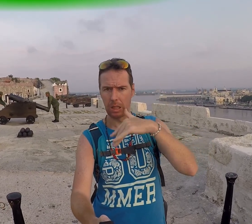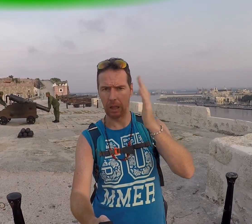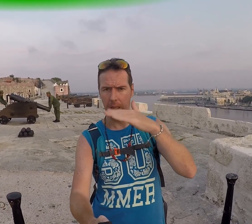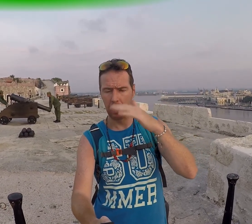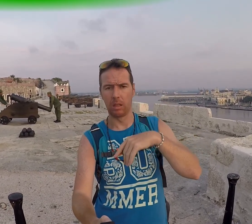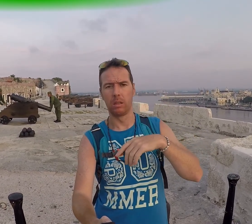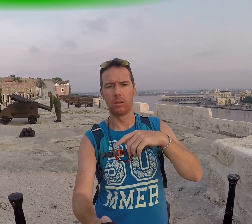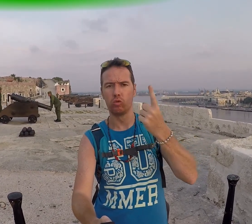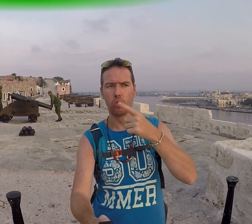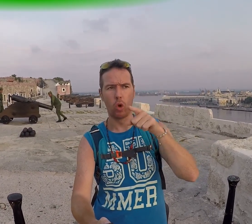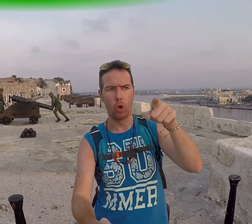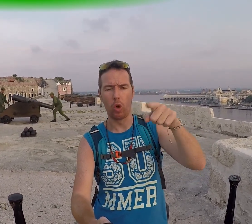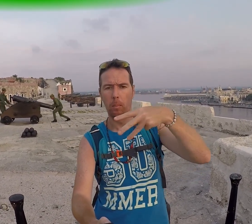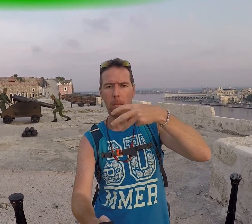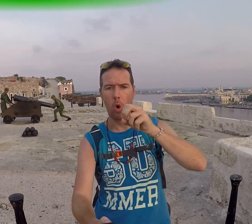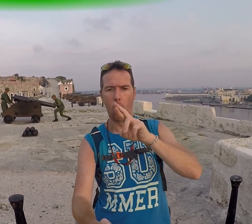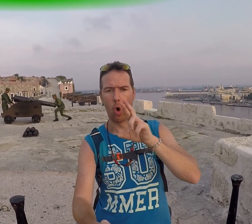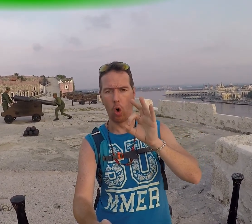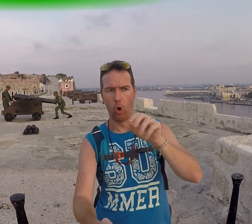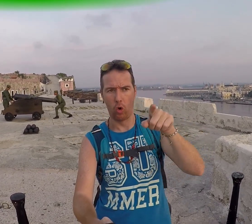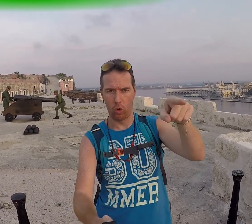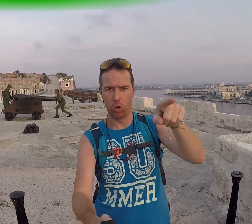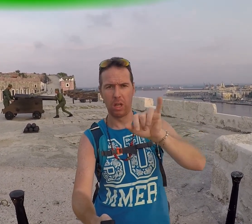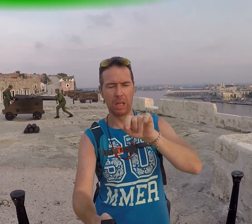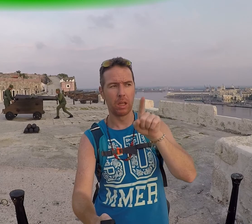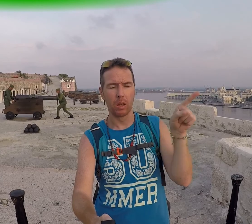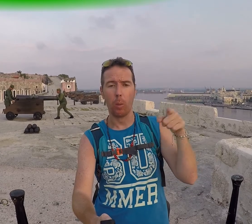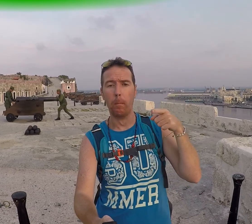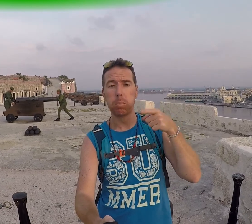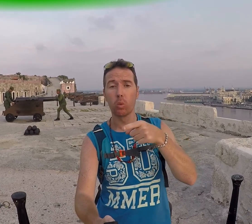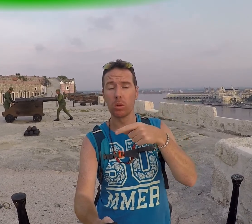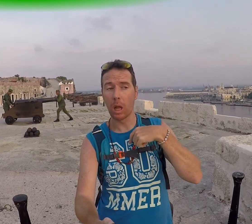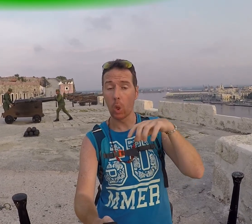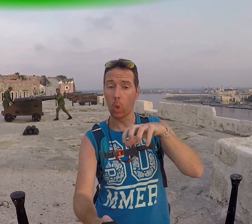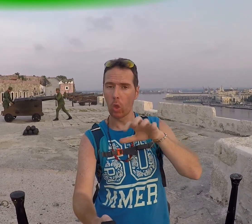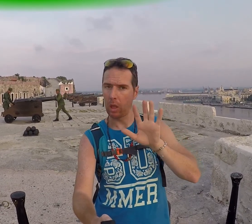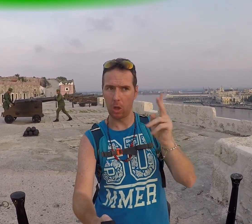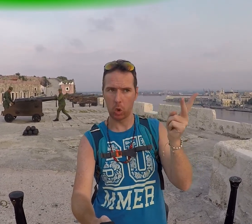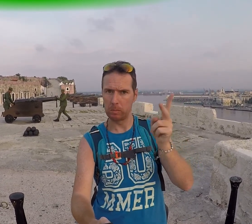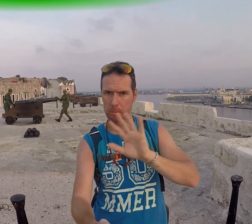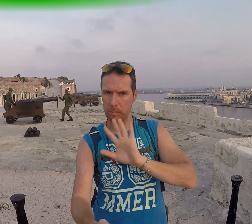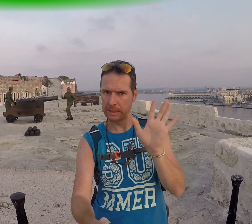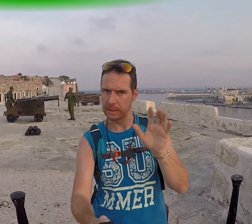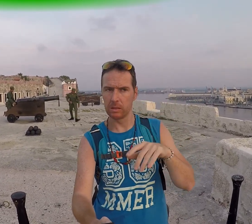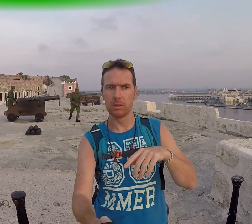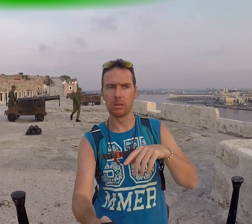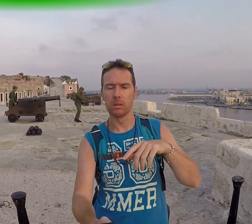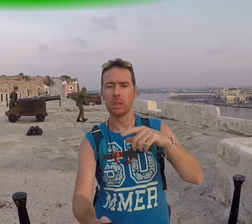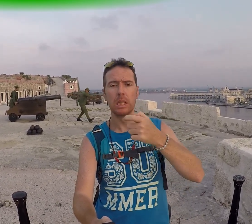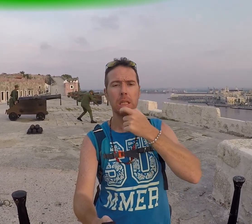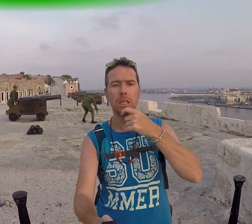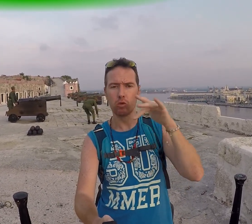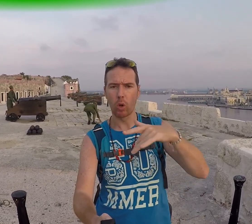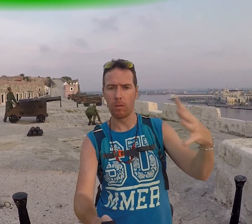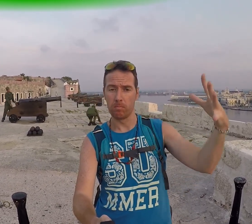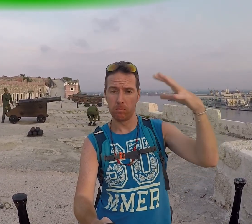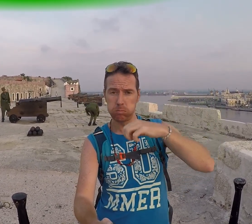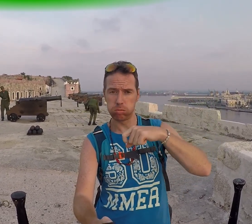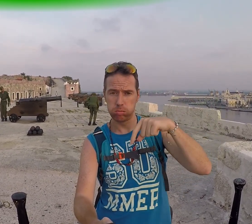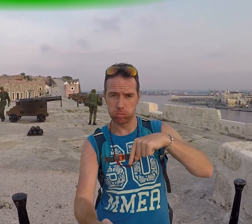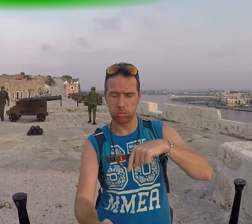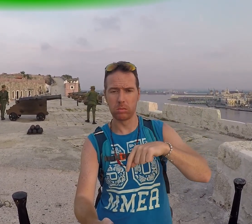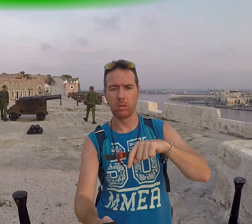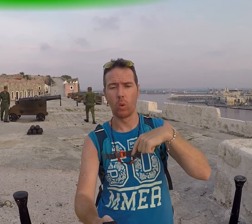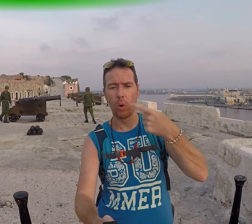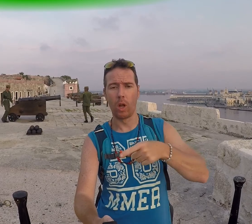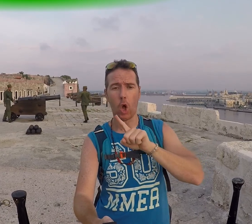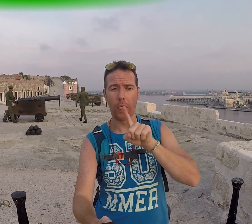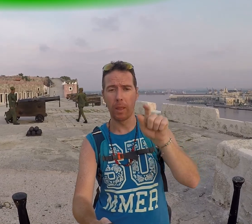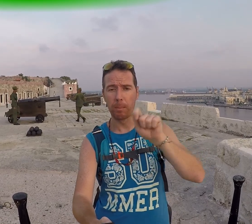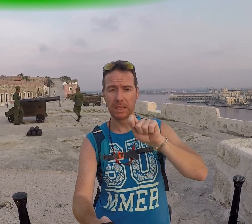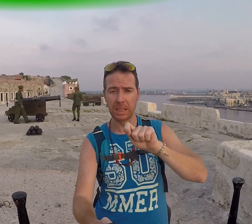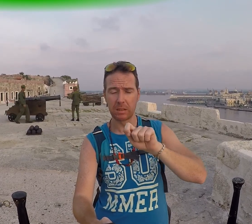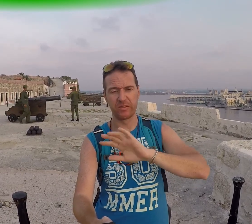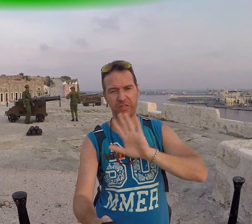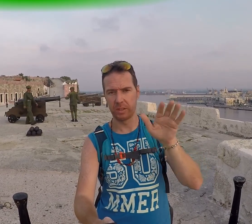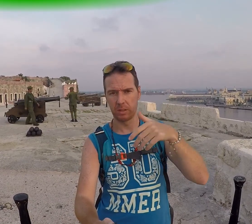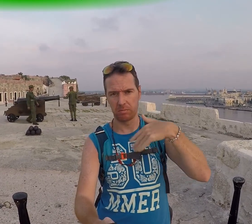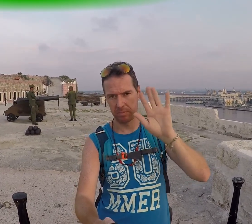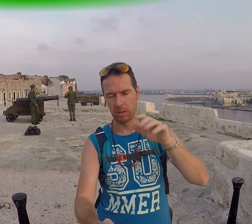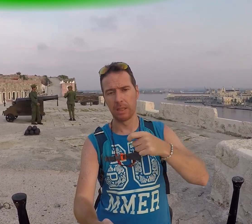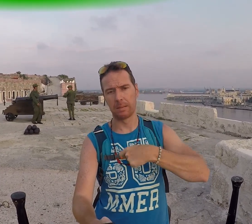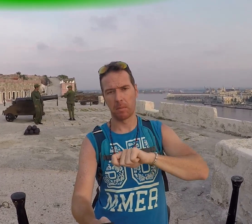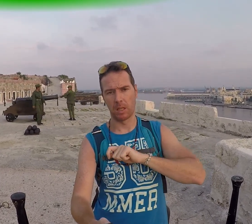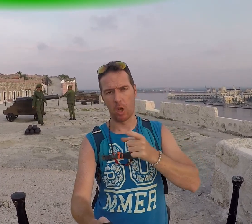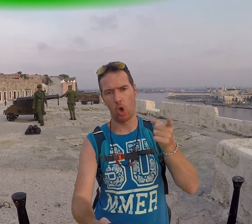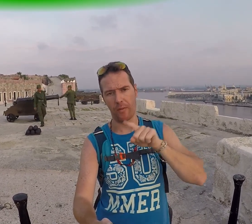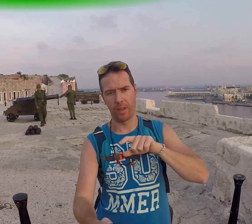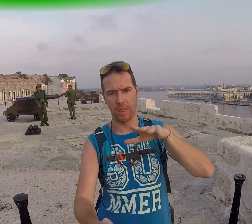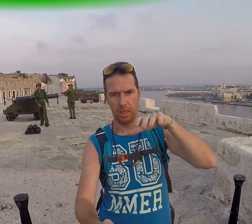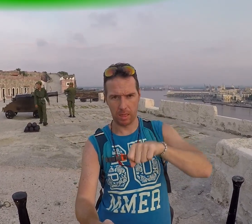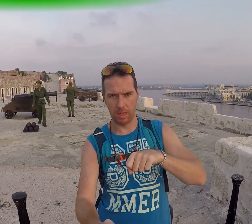Hace años solo existían el Morro y la Punta, después de la estancia de los ingleses durante 11 meses volvieron a pertenecer a España